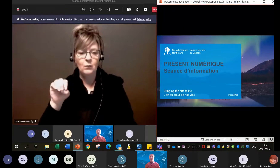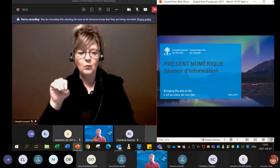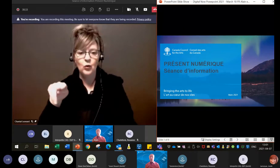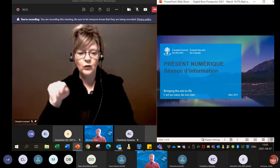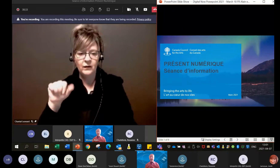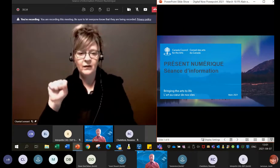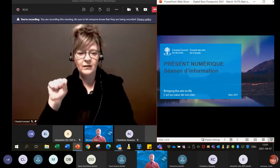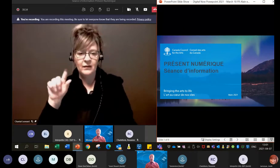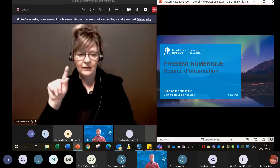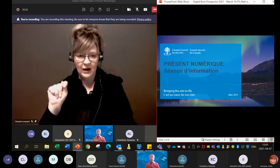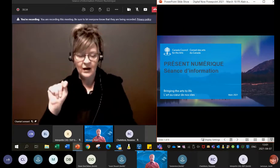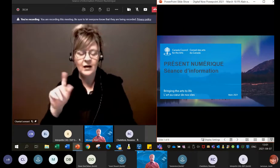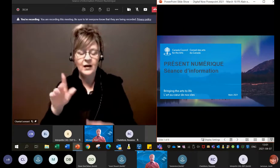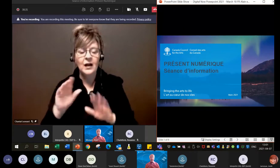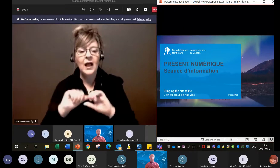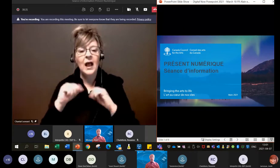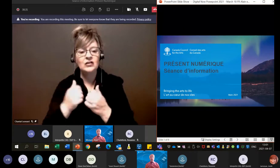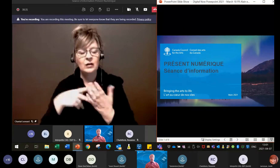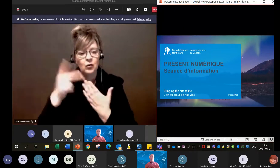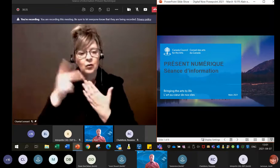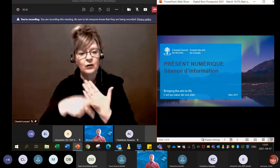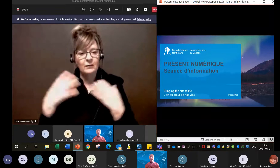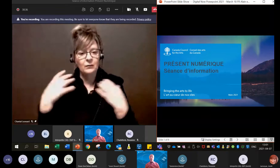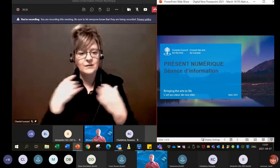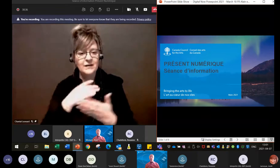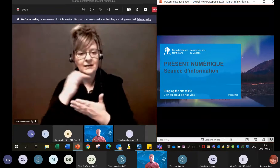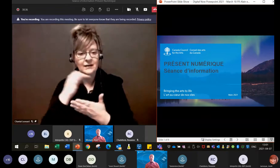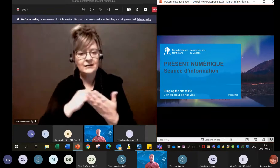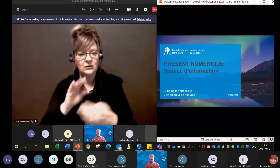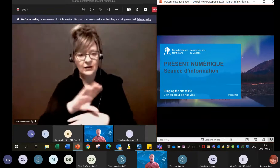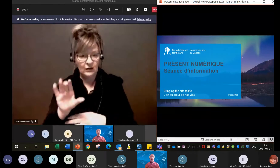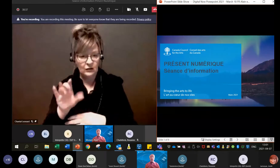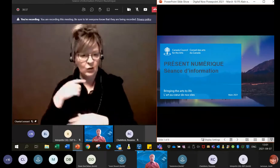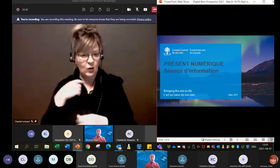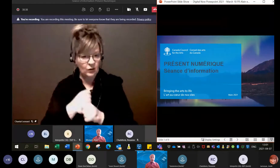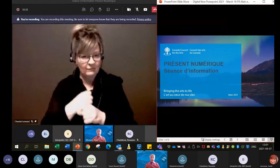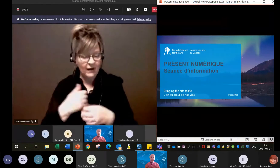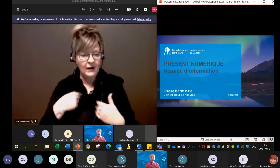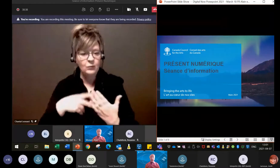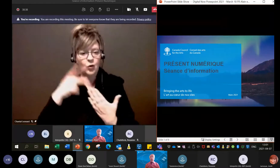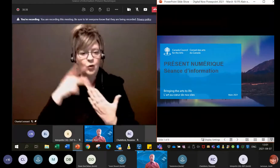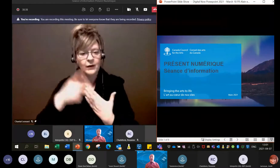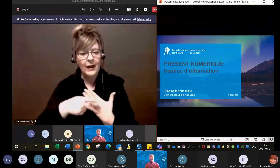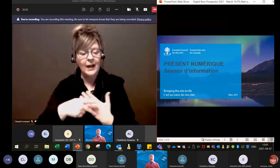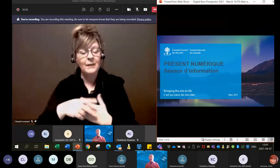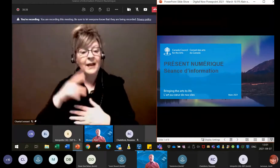programme au Conseil des arts du Canada,